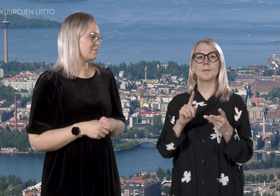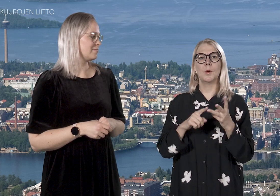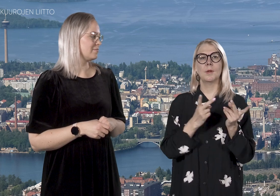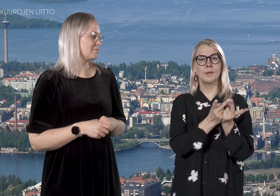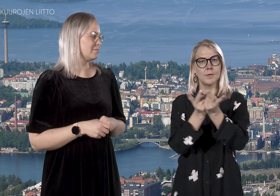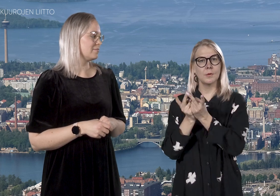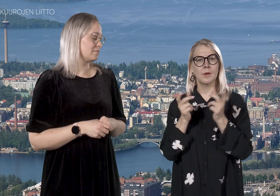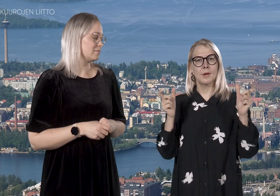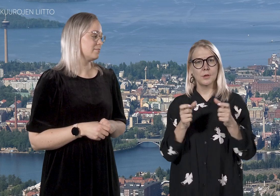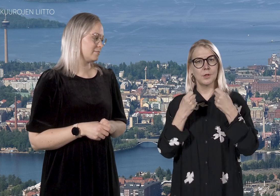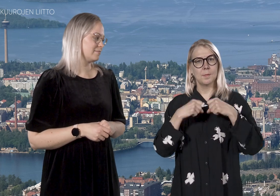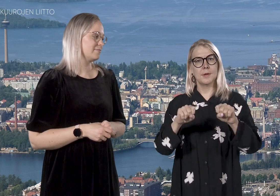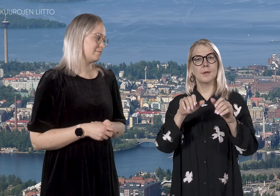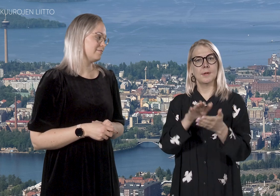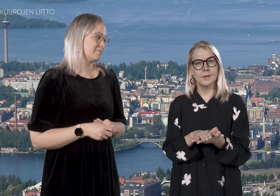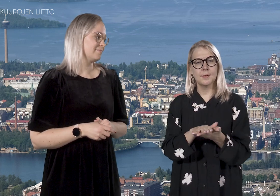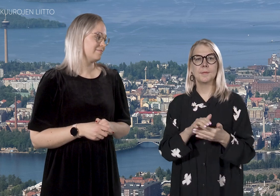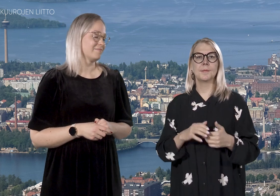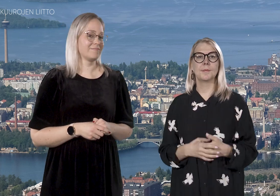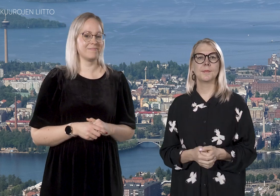sekä yhdenvertaisuutta järjestötoiminnassa.